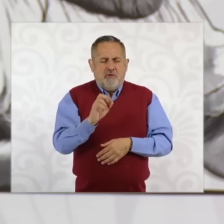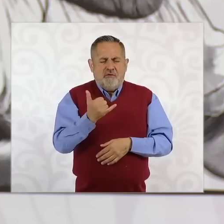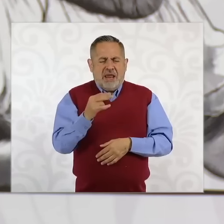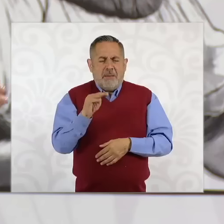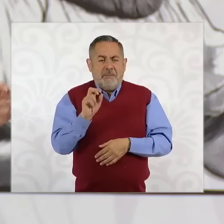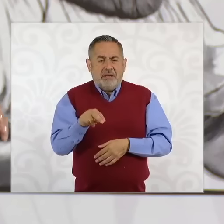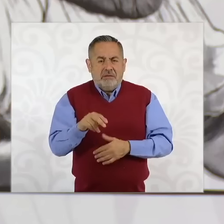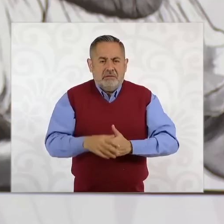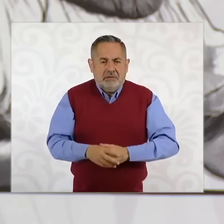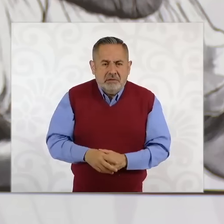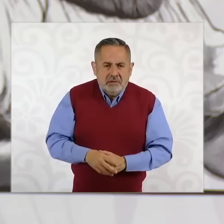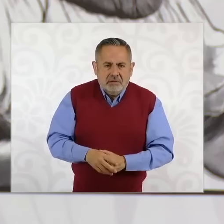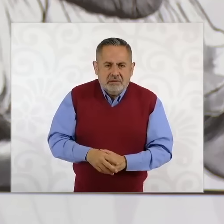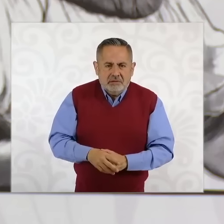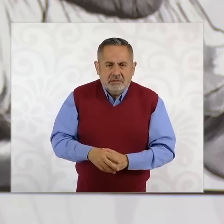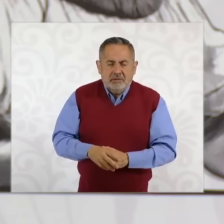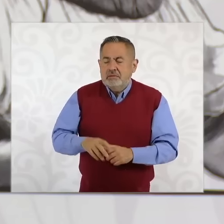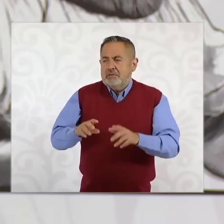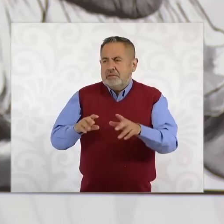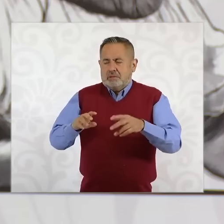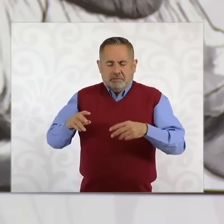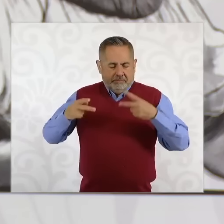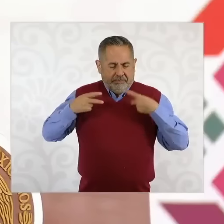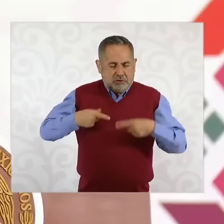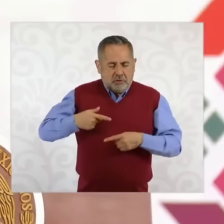una persona, porque no sé si podemos catalogarlo como periodista,